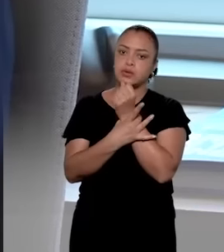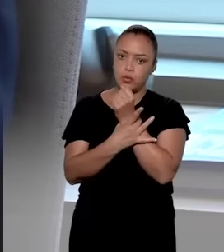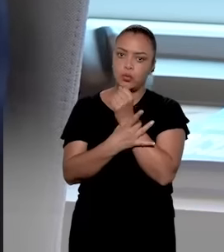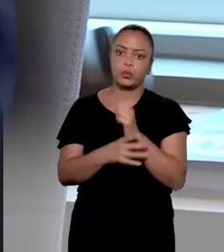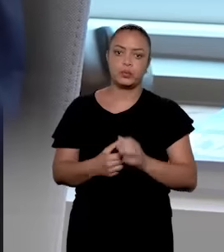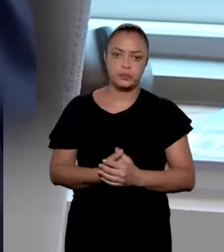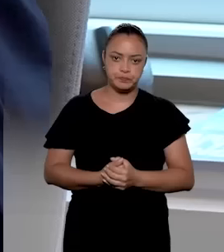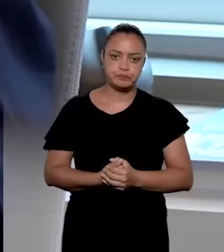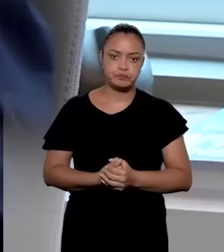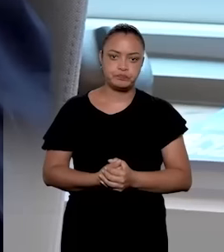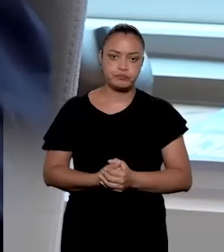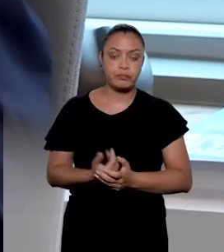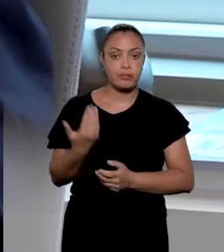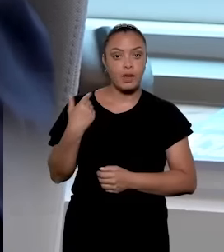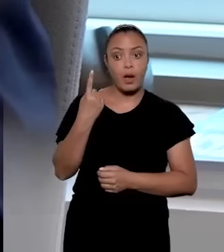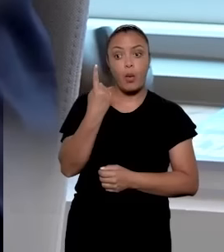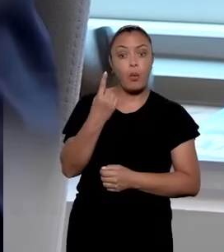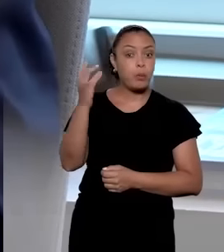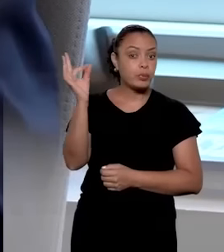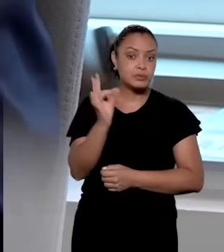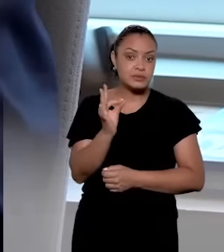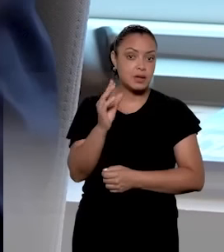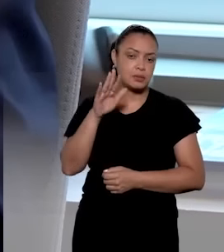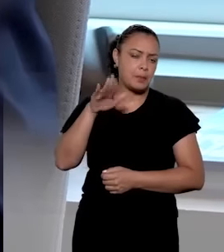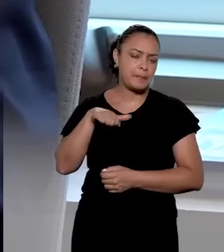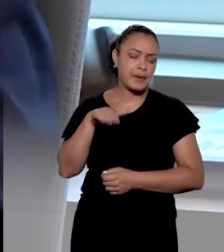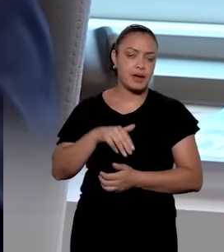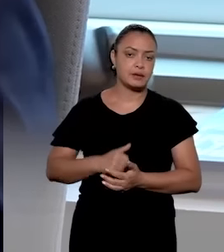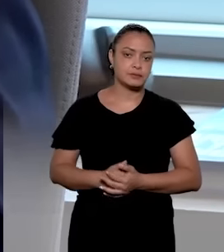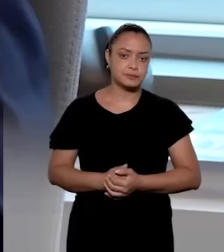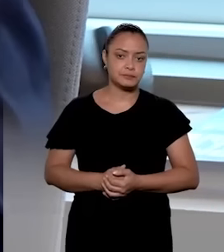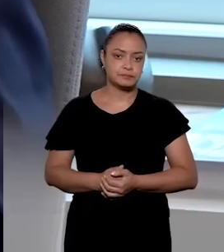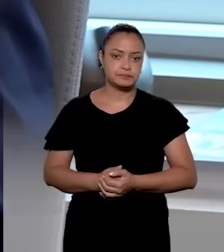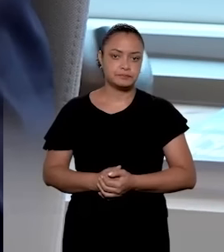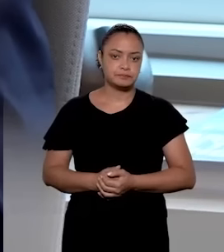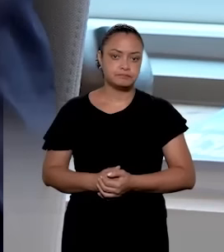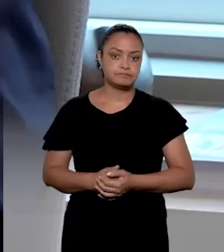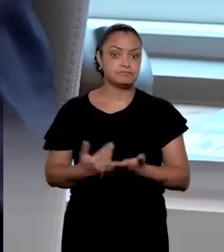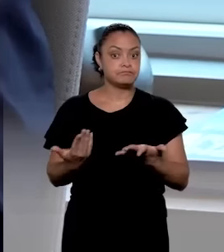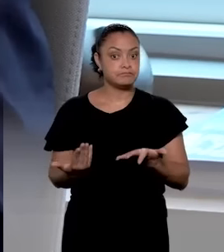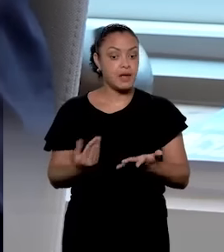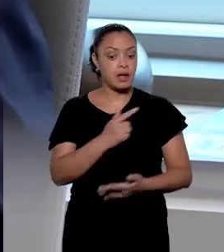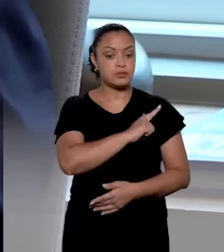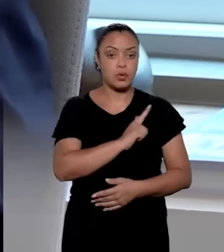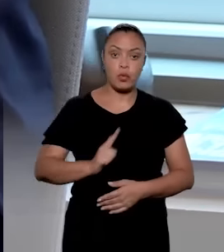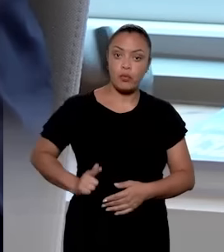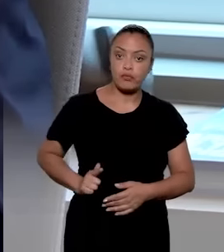que era menos de 1% do orçamento total de crédito. O governo colocou R$ 1 bilhão só, resultado: